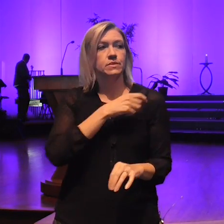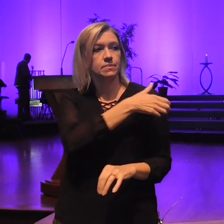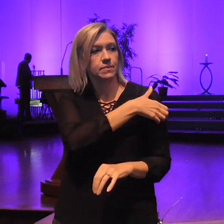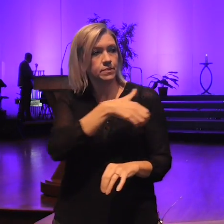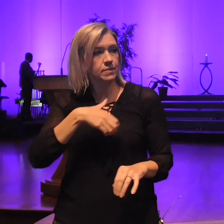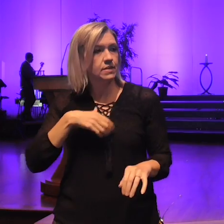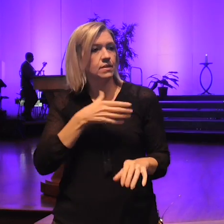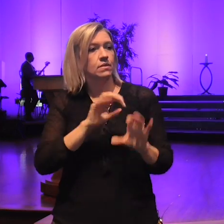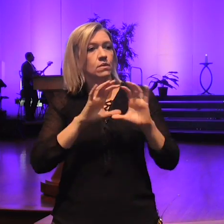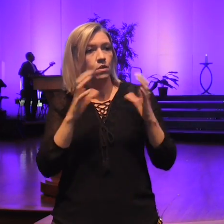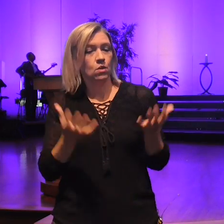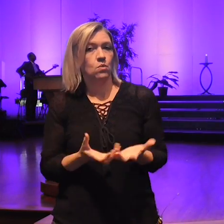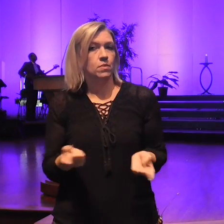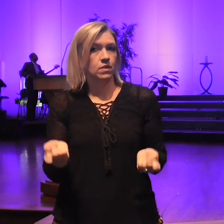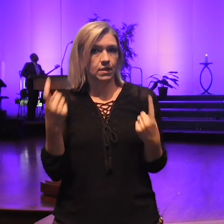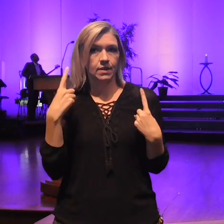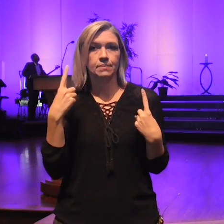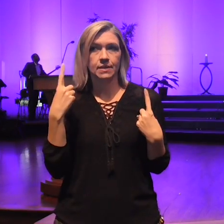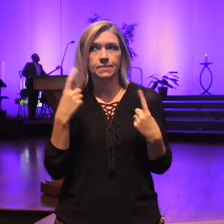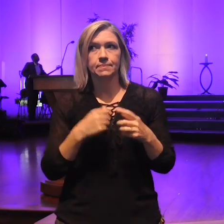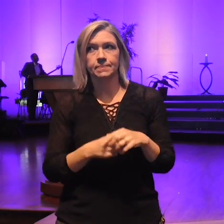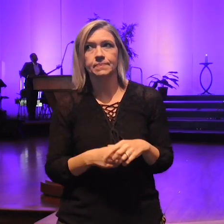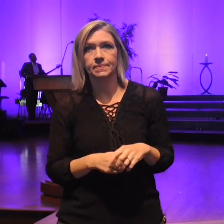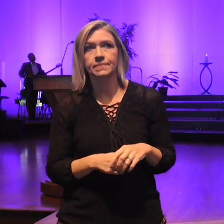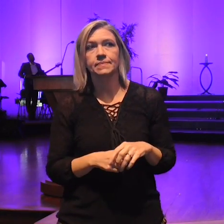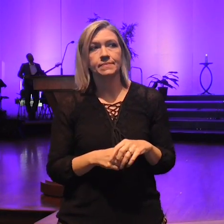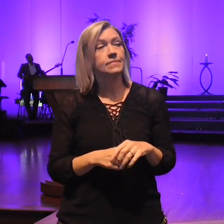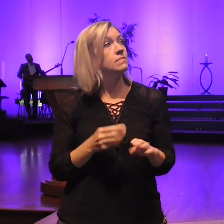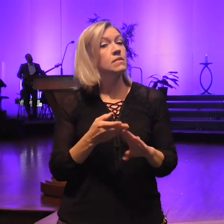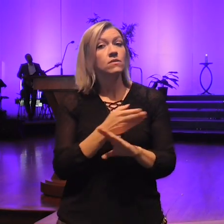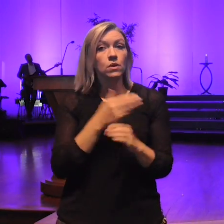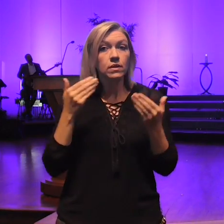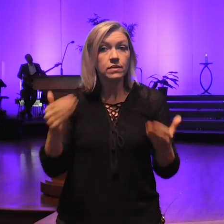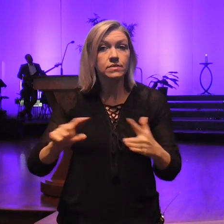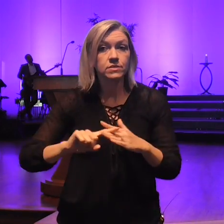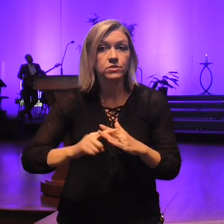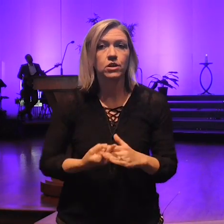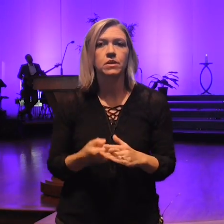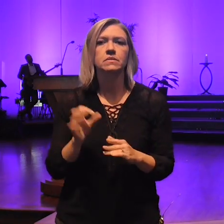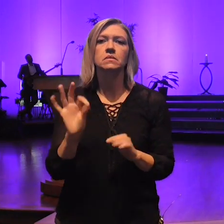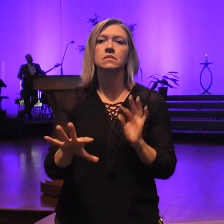el empoderamiento personal y la iluminación global. Antes de comenzar hoy, queremos darle un vistazo a